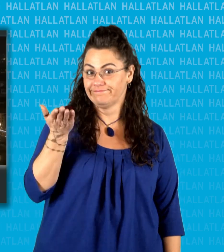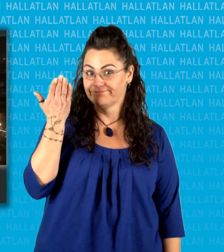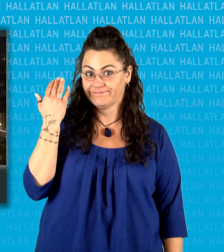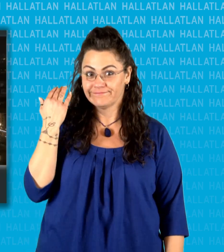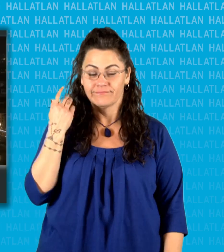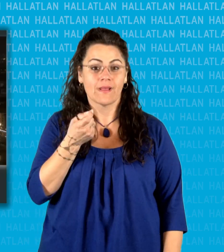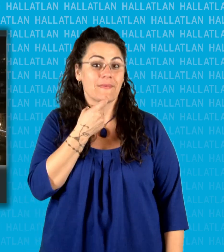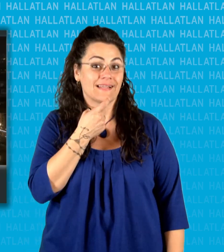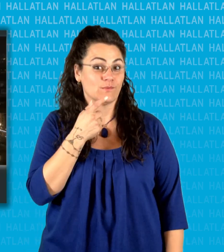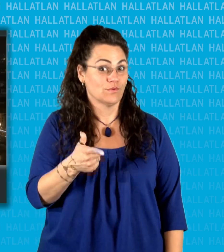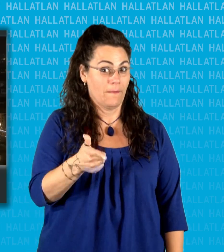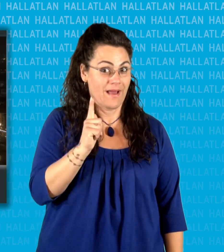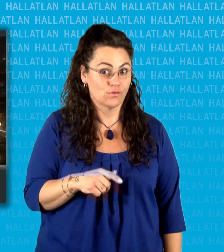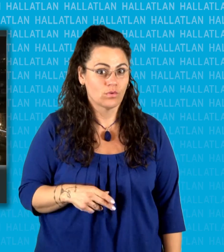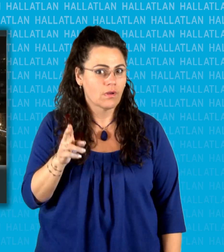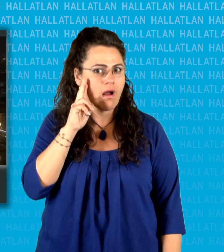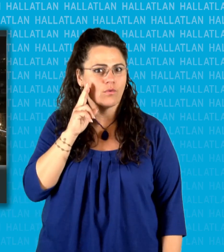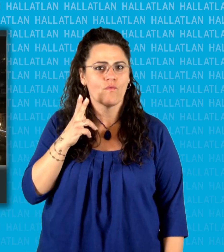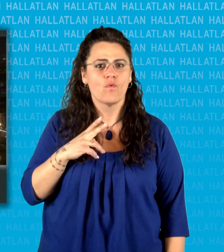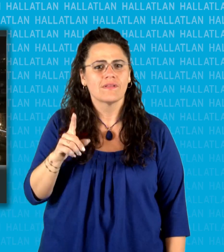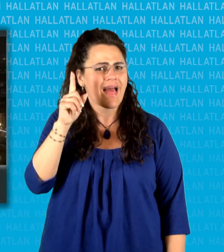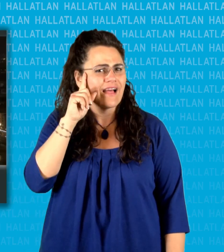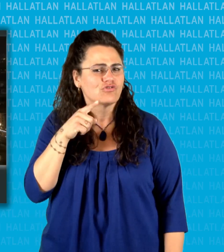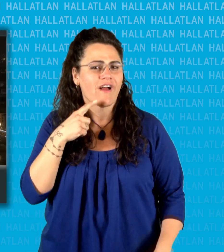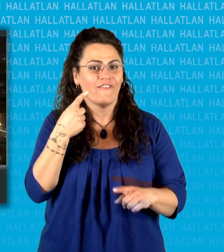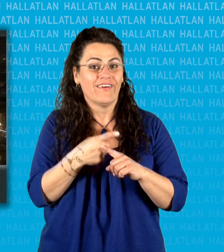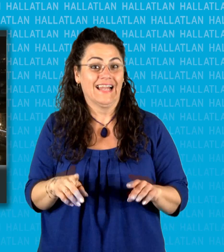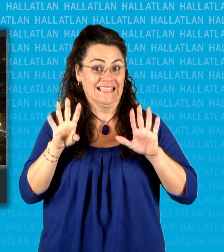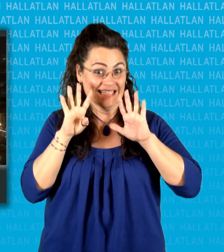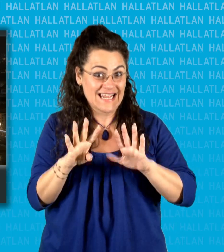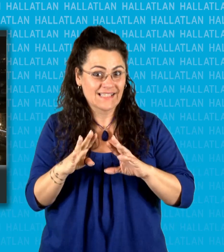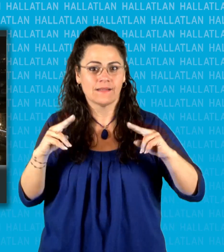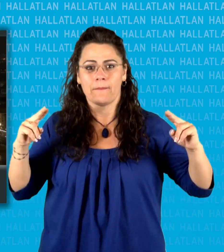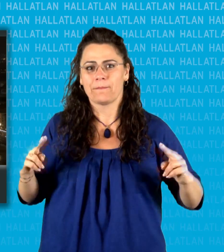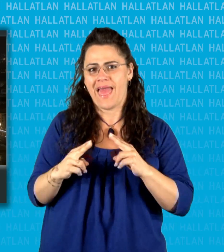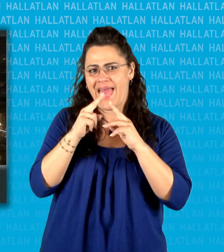A 2018-as Föld órája alkalmából március 2-án 20:30-kor olyan látnivalók díszvilágításait kapcsolták le,